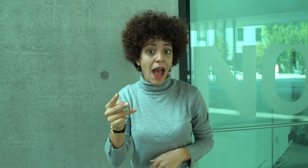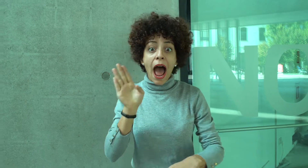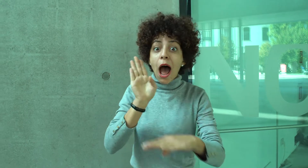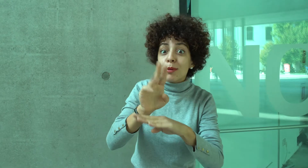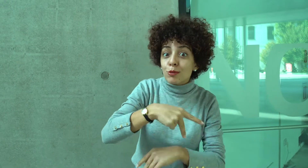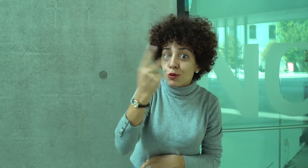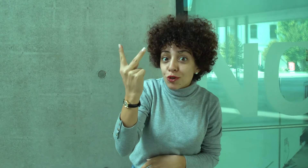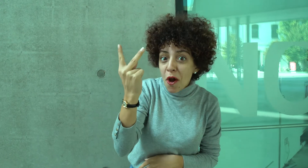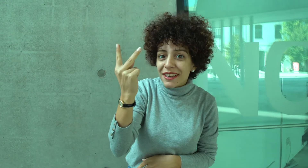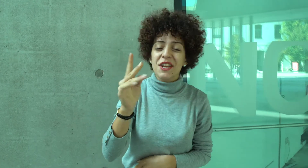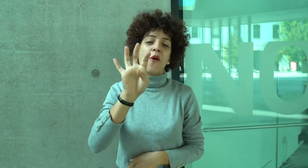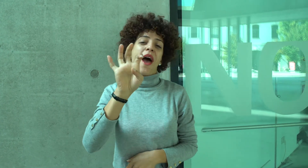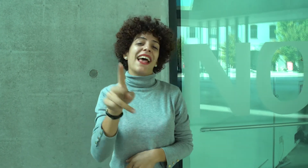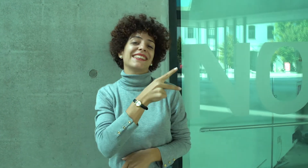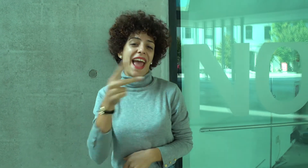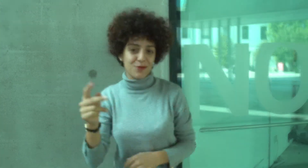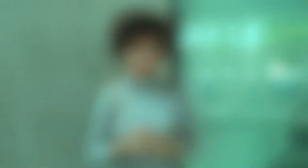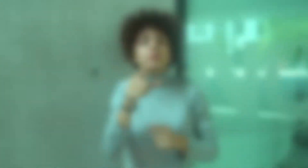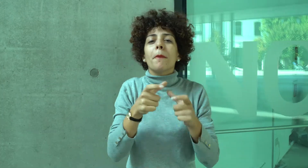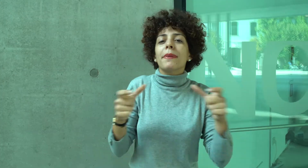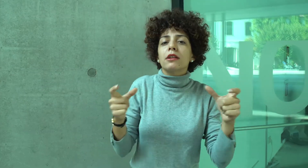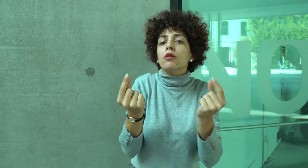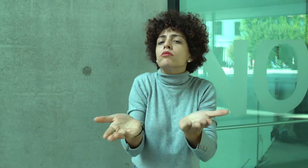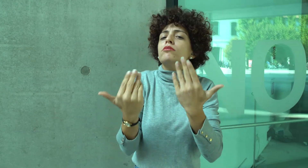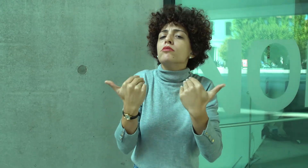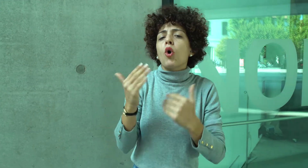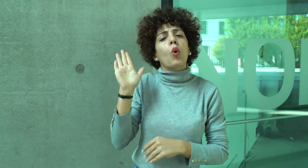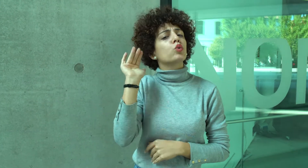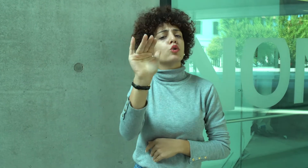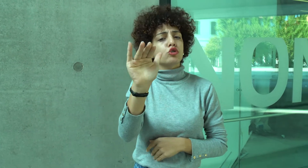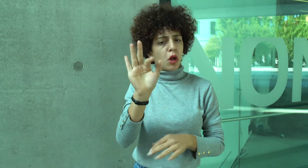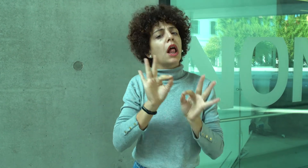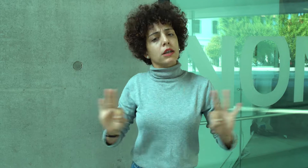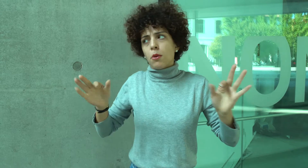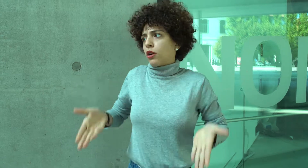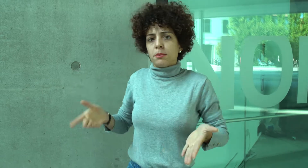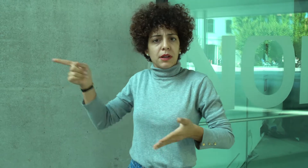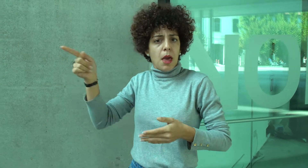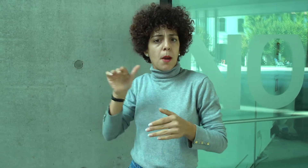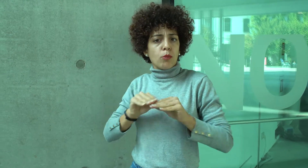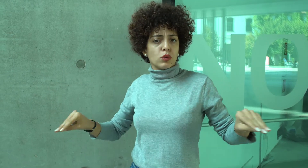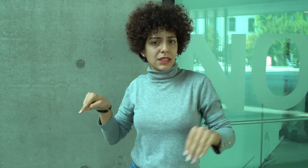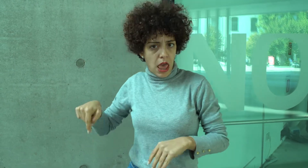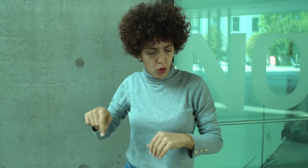l'abbonamento di due giorni, ha il costo di 40 euro. Potete anche acquistare i biglietti, tutti giorni all'interno del museo